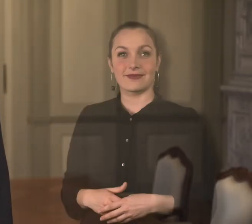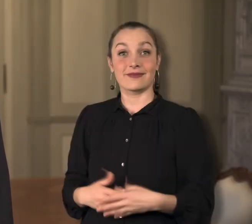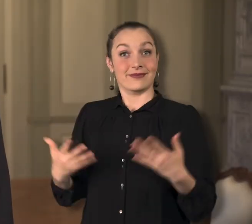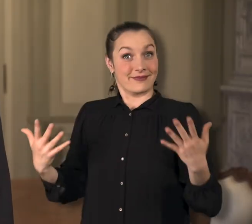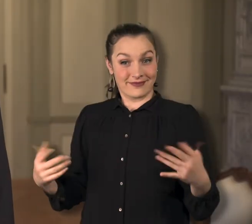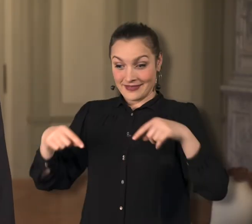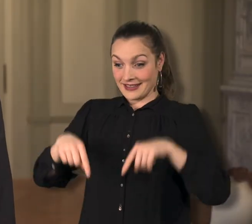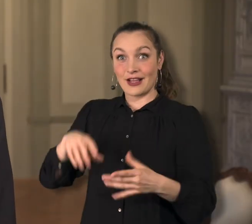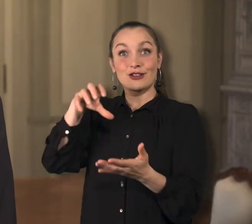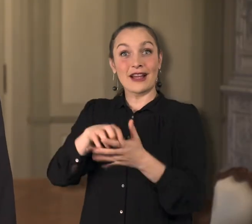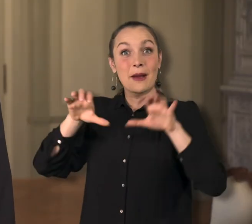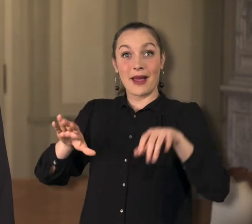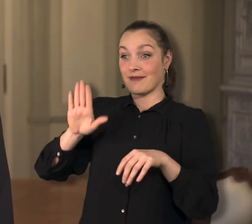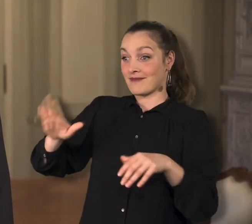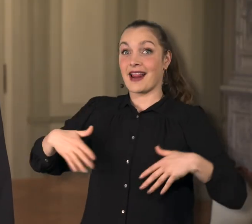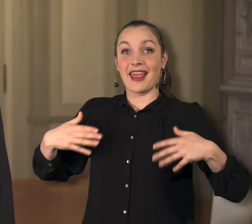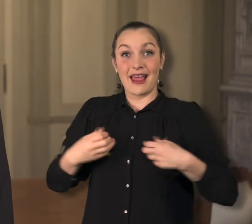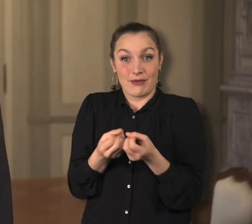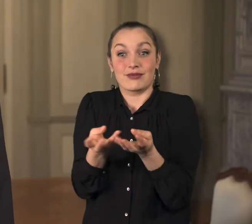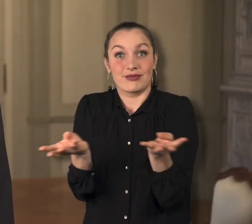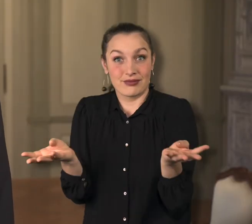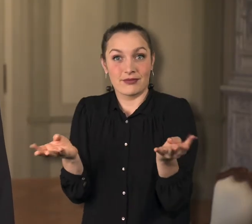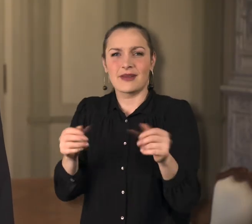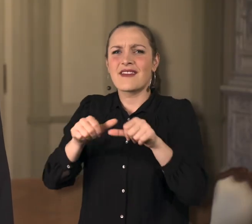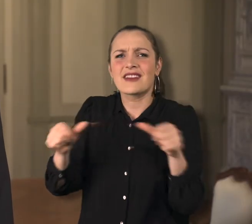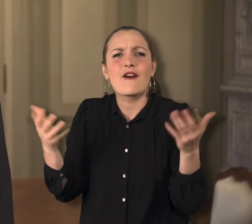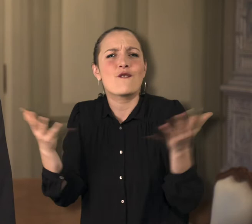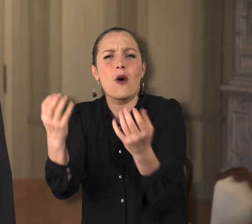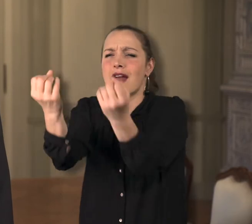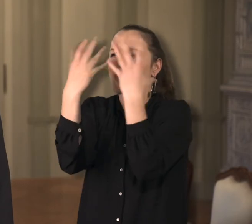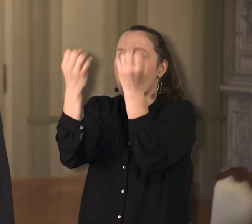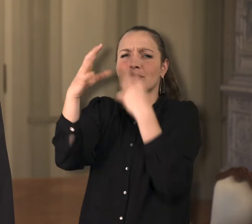Auf dieser Website finden Sie viel Wissenswertes zum Leben in der Stadt Bern.